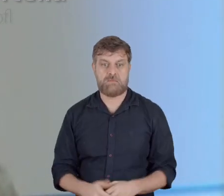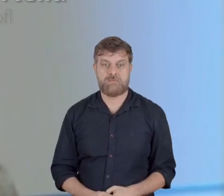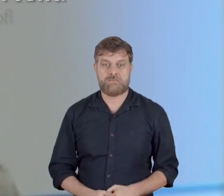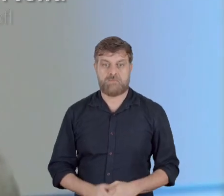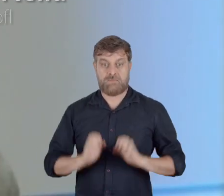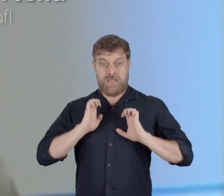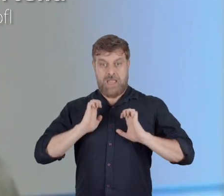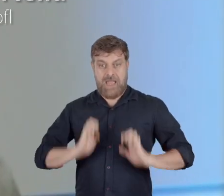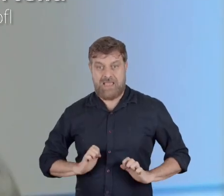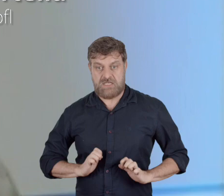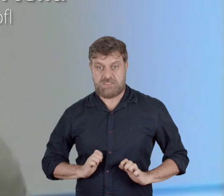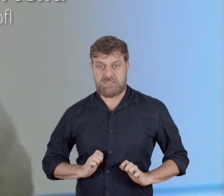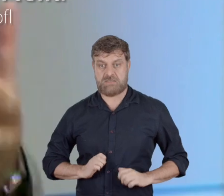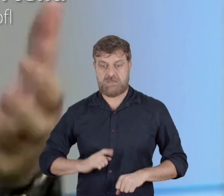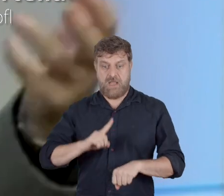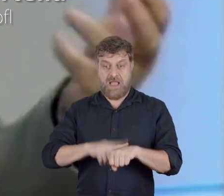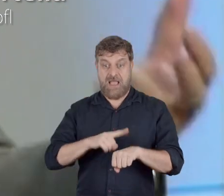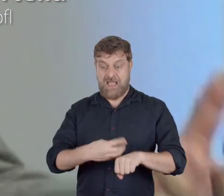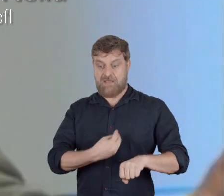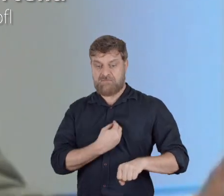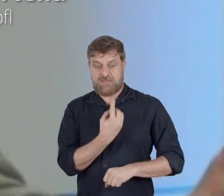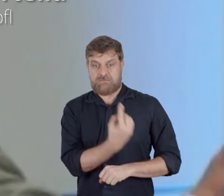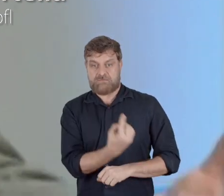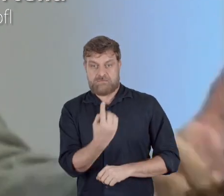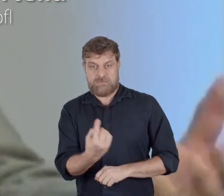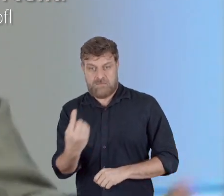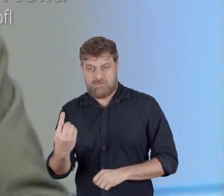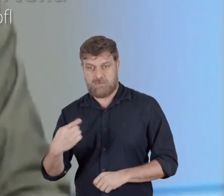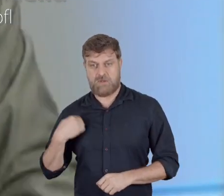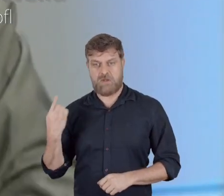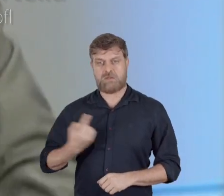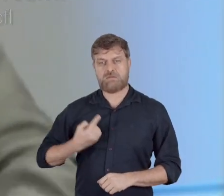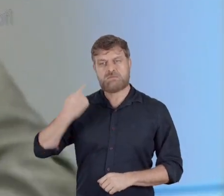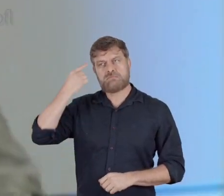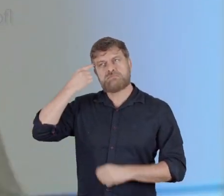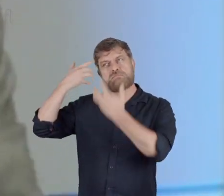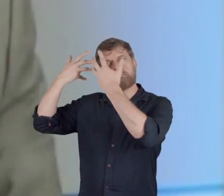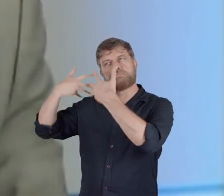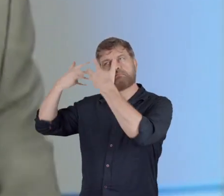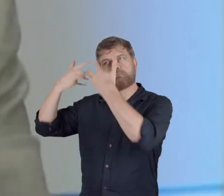isto é, ela é uma questão de cada tempo. Por isso há algo que nos ajuda a pensar.